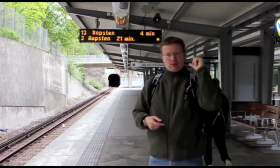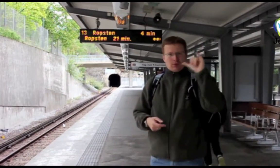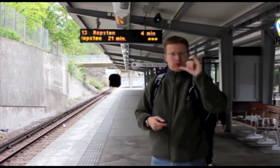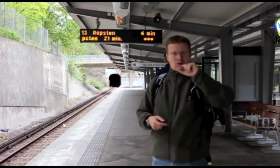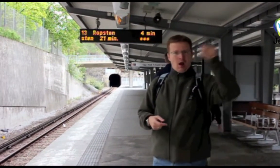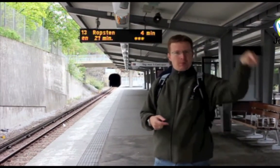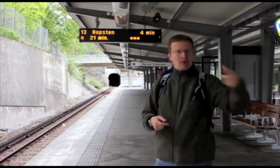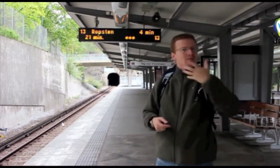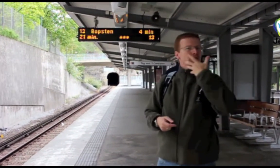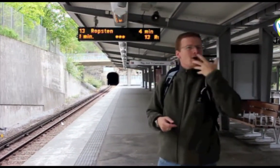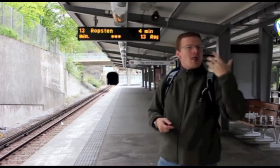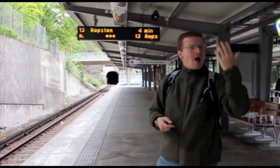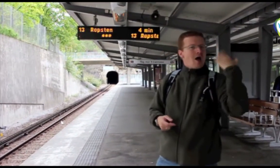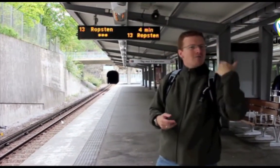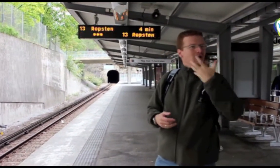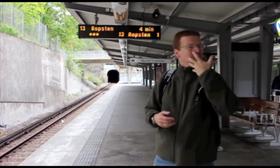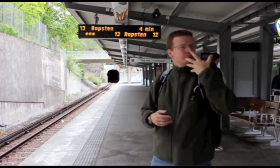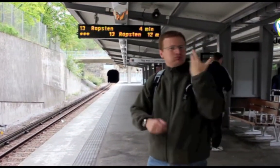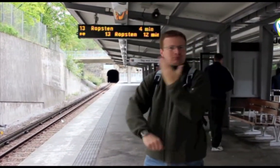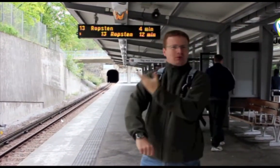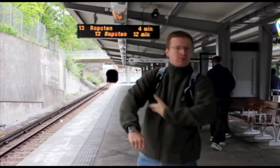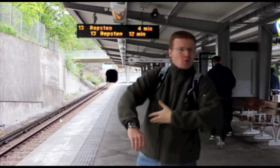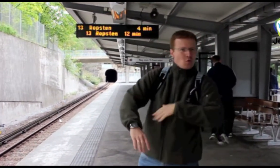Tegnap Budapesten meleg volt, pólóban szálltunk fel a repülőre.